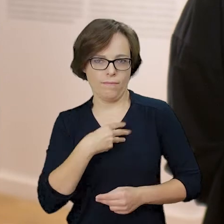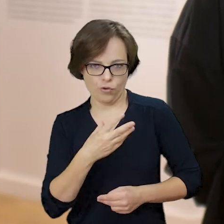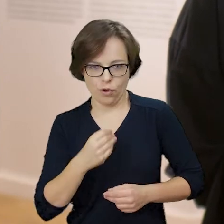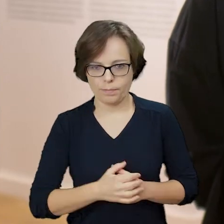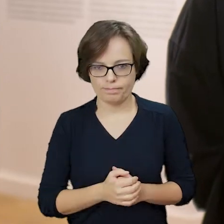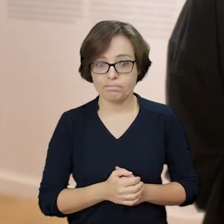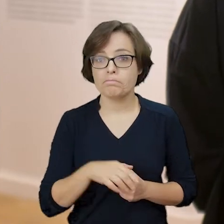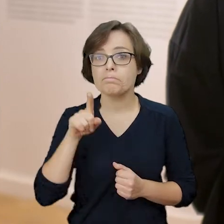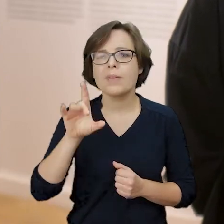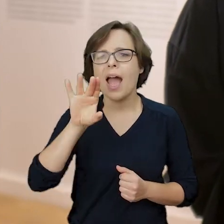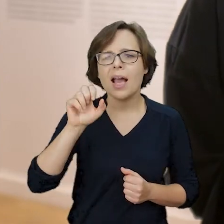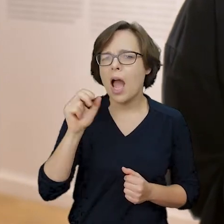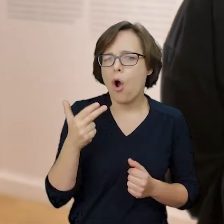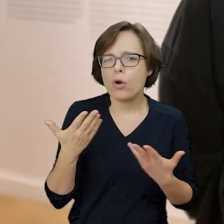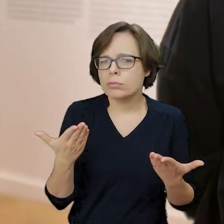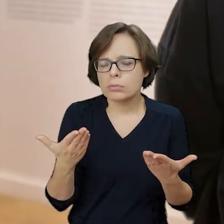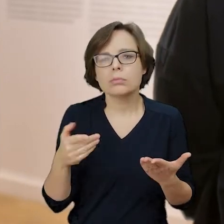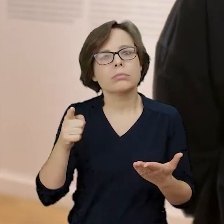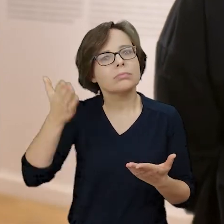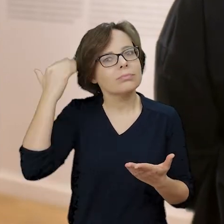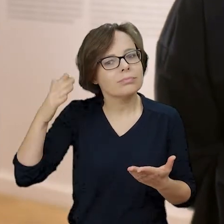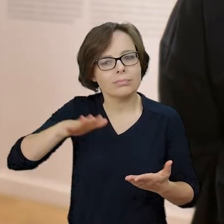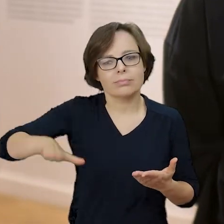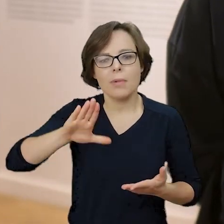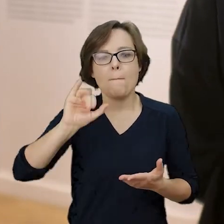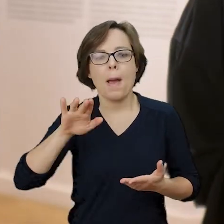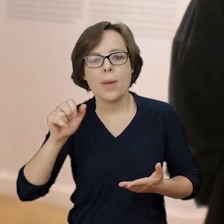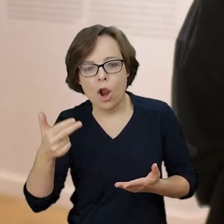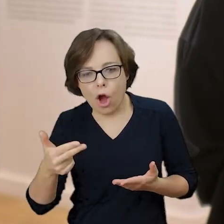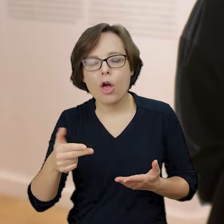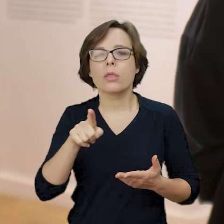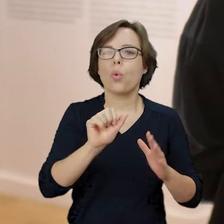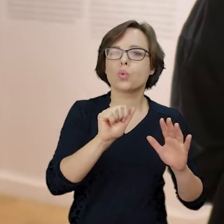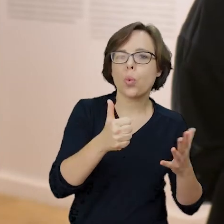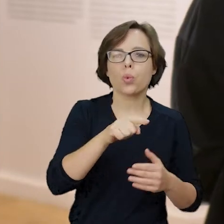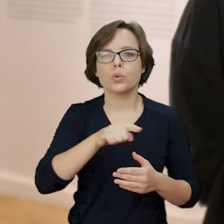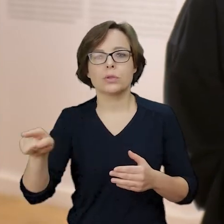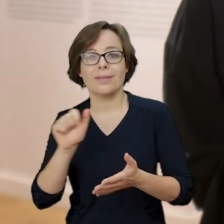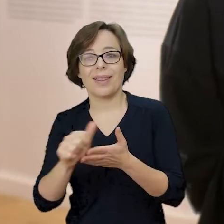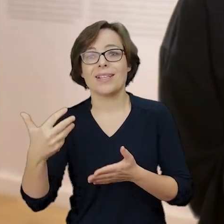Tytuł „Gaon” był nadawany przewodniczącym akademii talmudycznych w babilońskich miastach między VI a XI wiekiem.